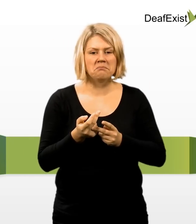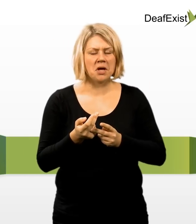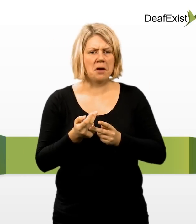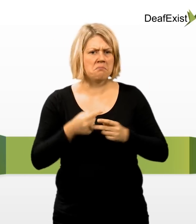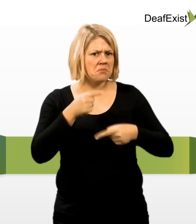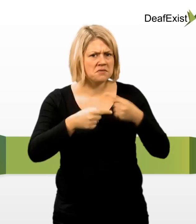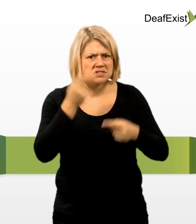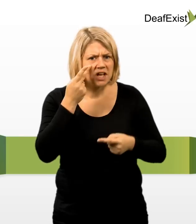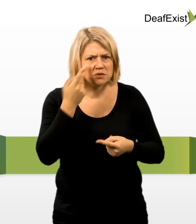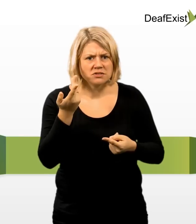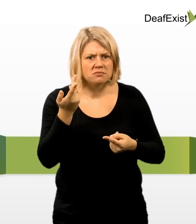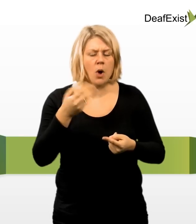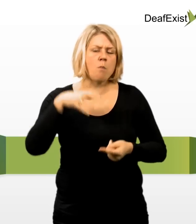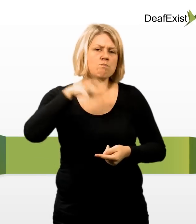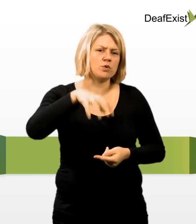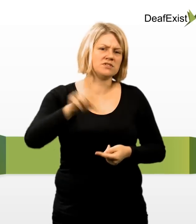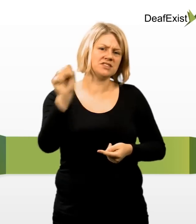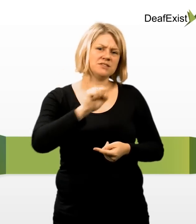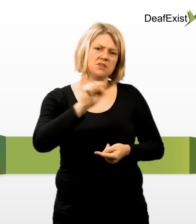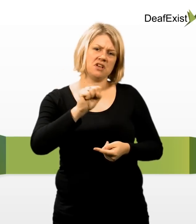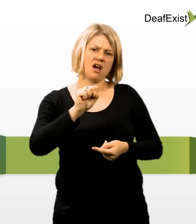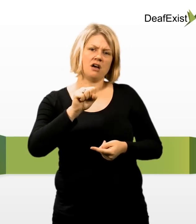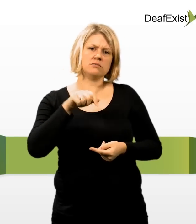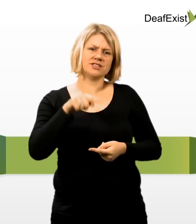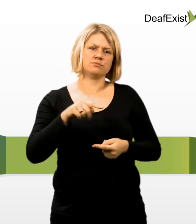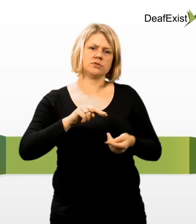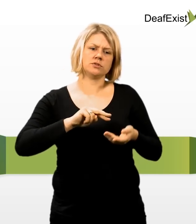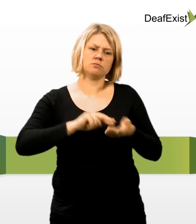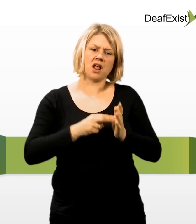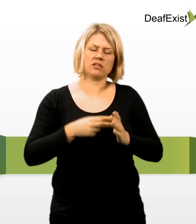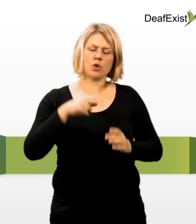Der Ablauf sieht wie folgt aus: Die Module und Seminare sollen zwischen